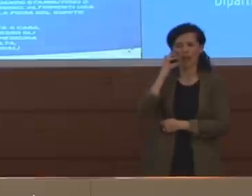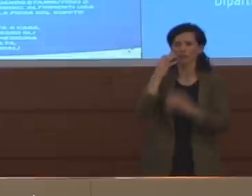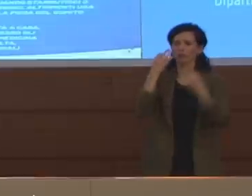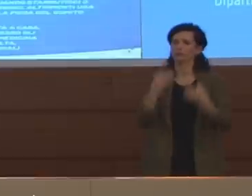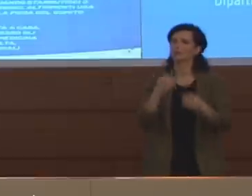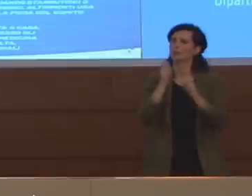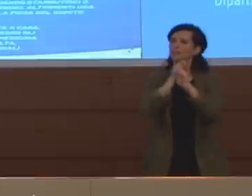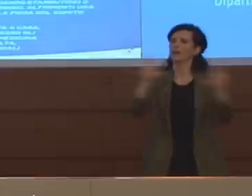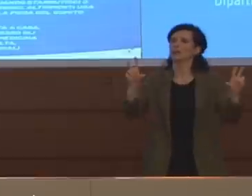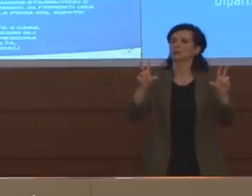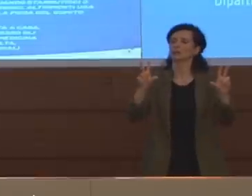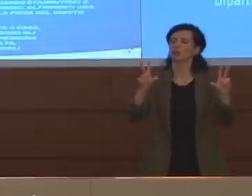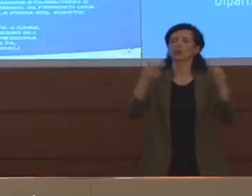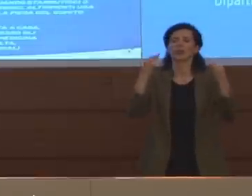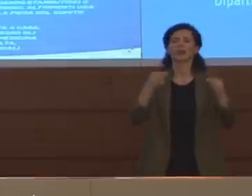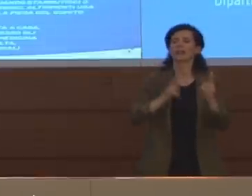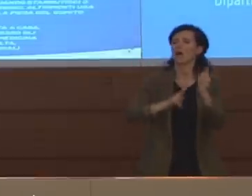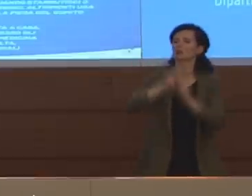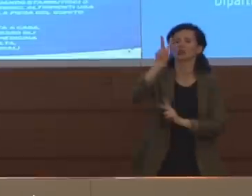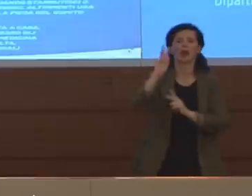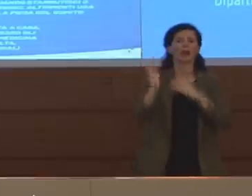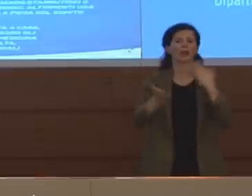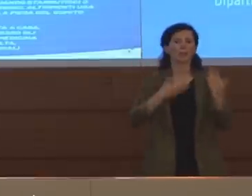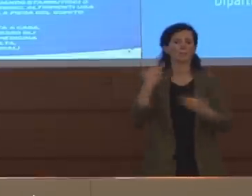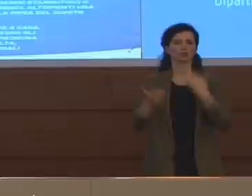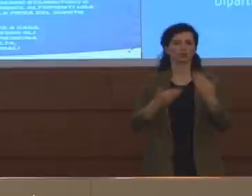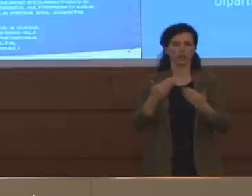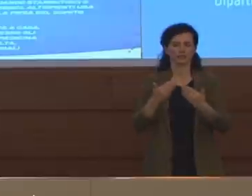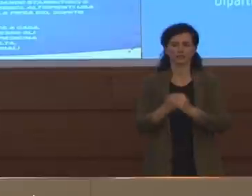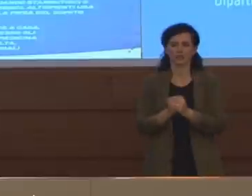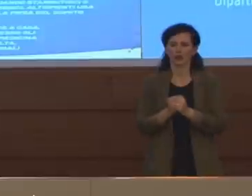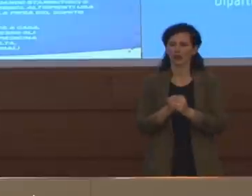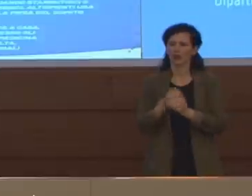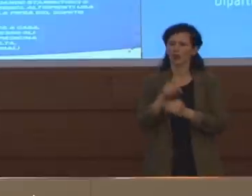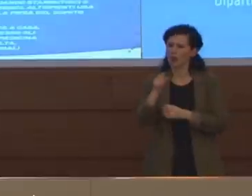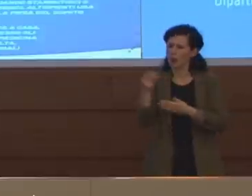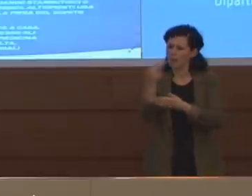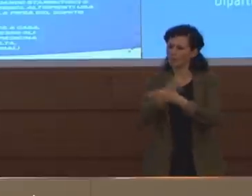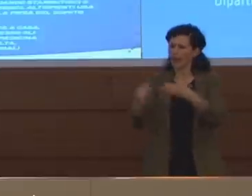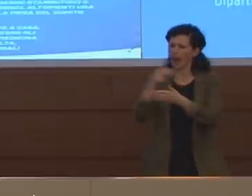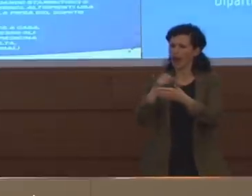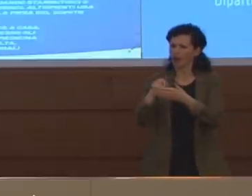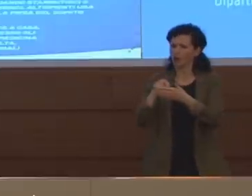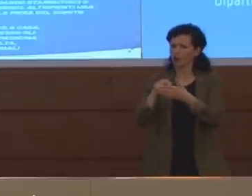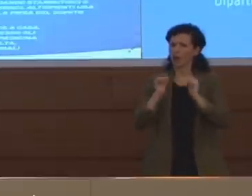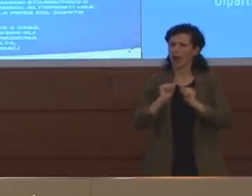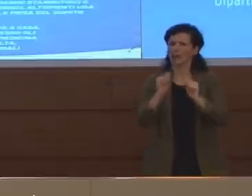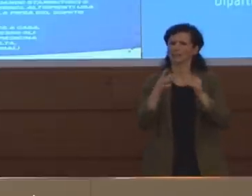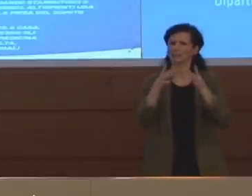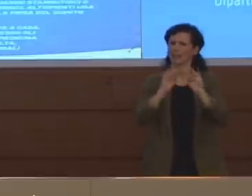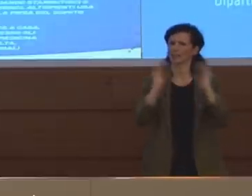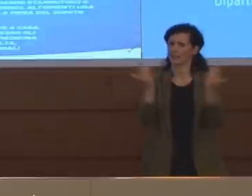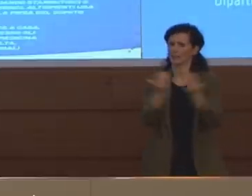di emergenza nazionale. Che fine ha fatto quel piano? Le Regioni lo hanno applicato?